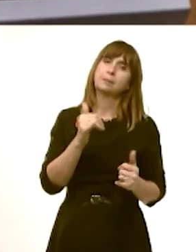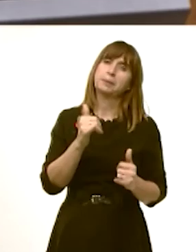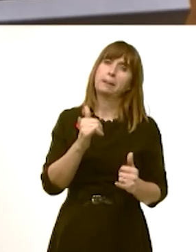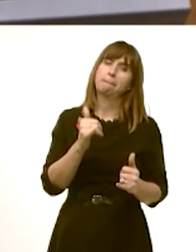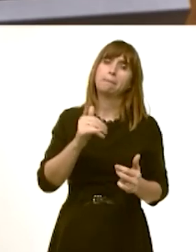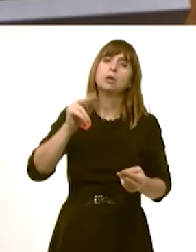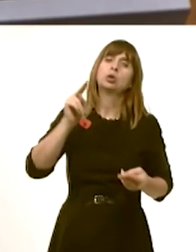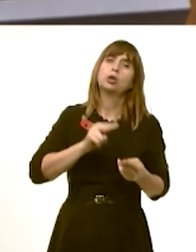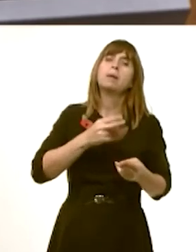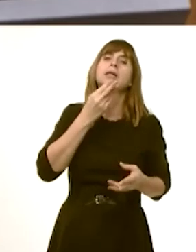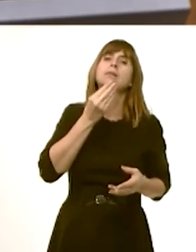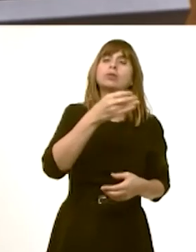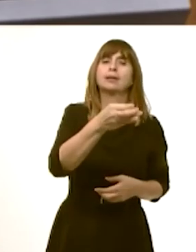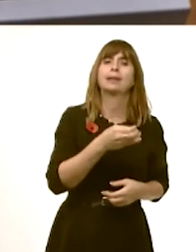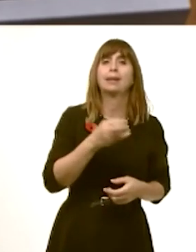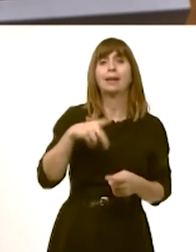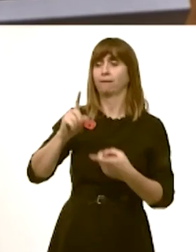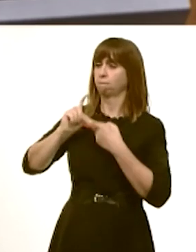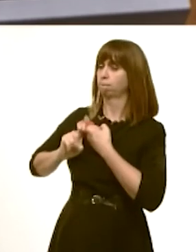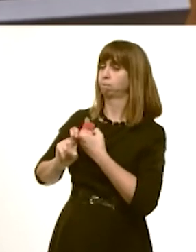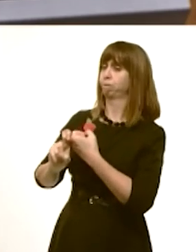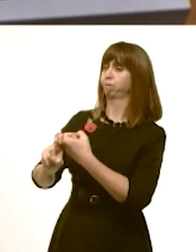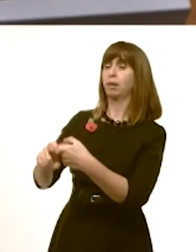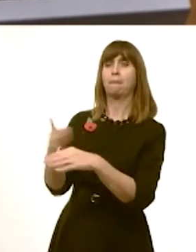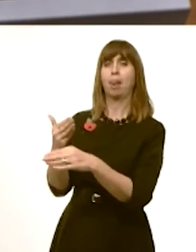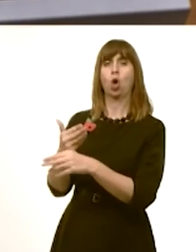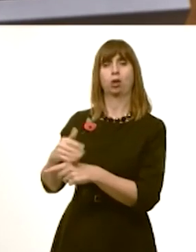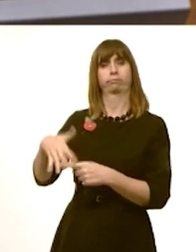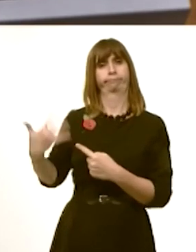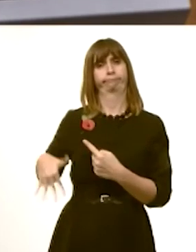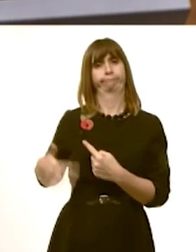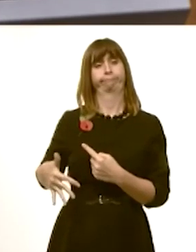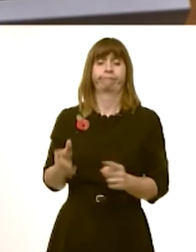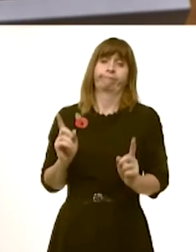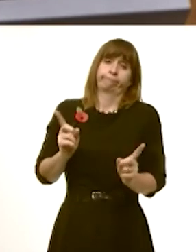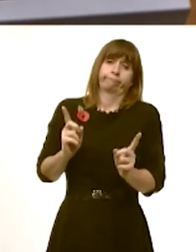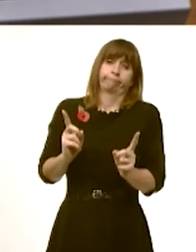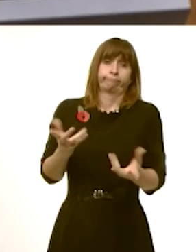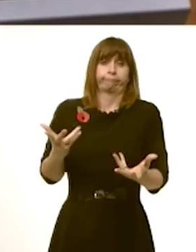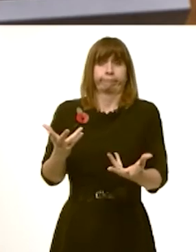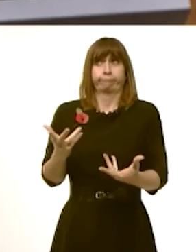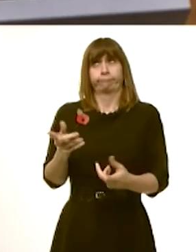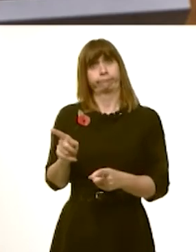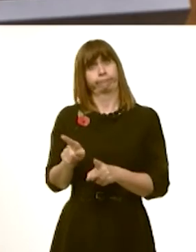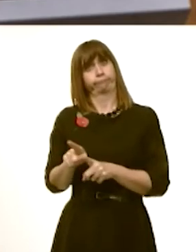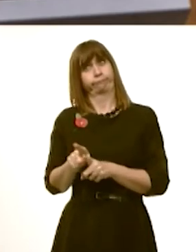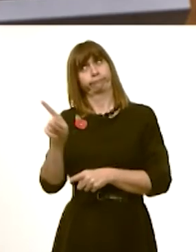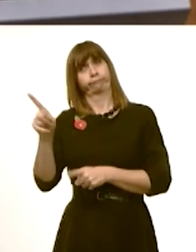Dyna fel y mae, ac mae hynny wedi bod yn digwydd, yn naturiol, yn Lloegr, ac yn yr Alban.